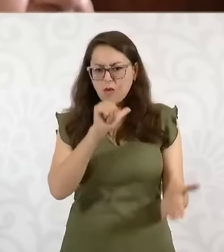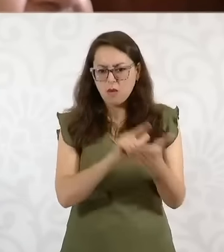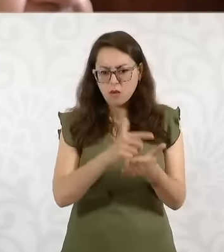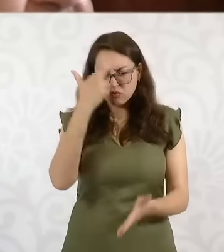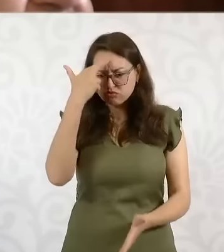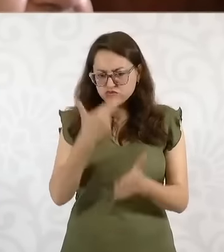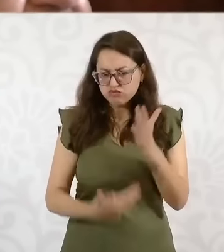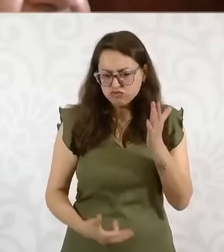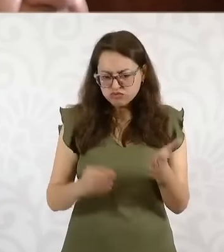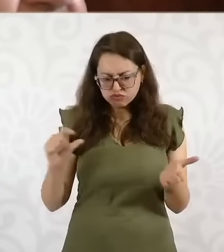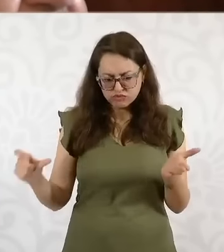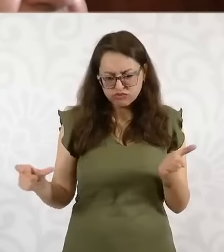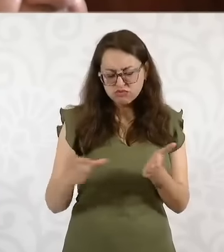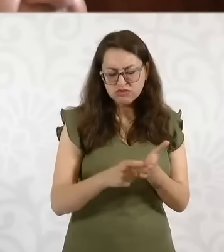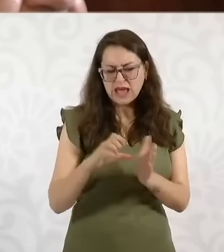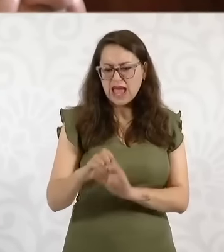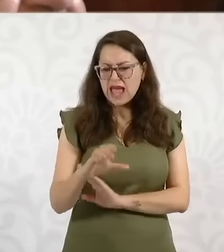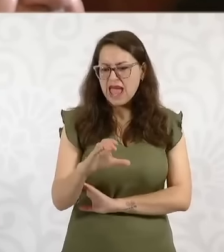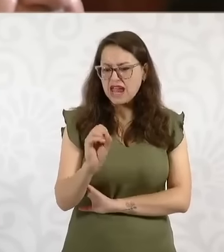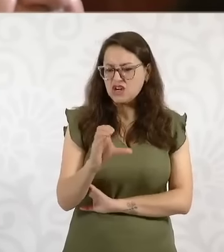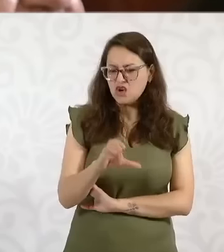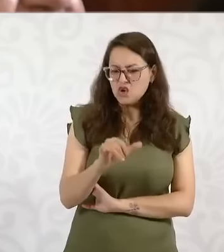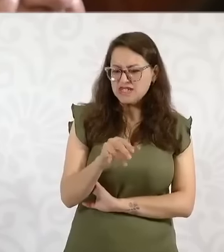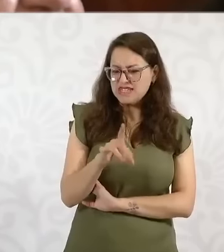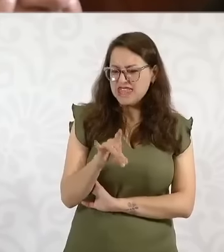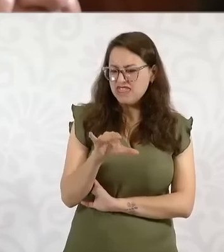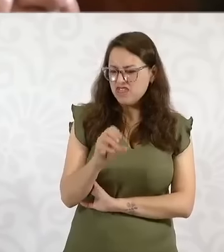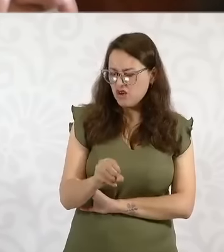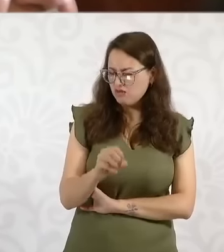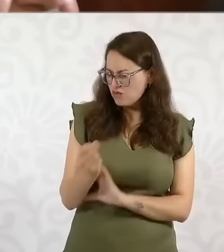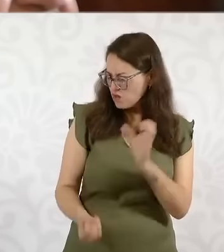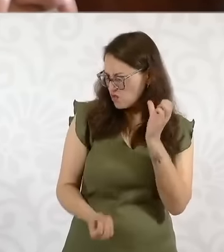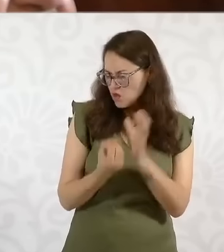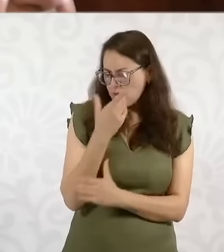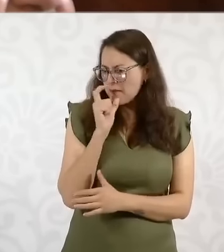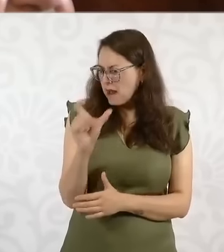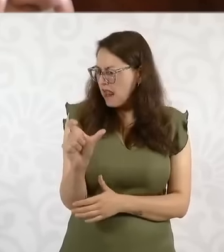pues bueno, se está planteando dentro de estas mismas eh consulta que se está realizando. Este,